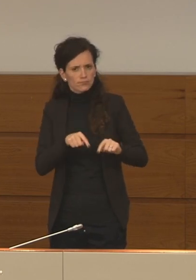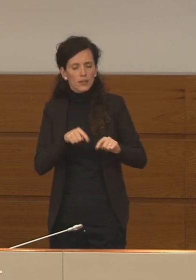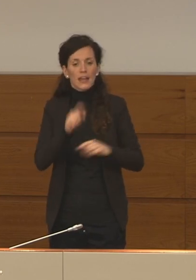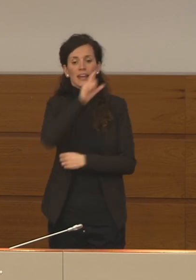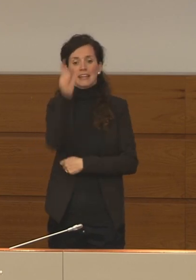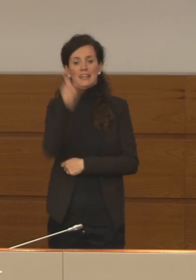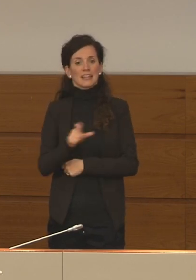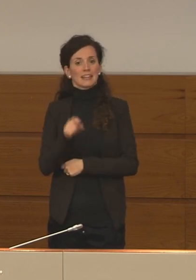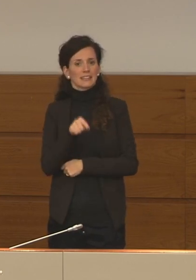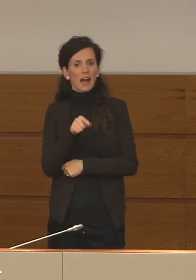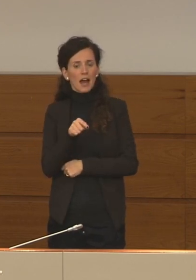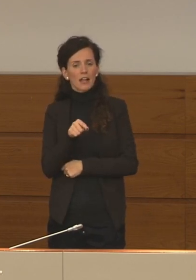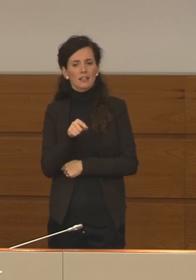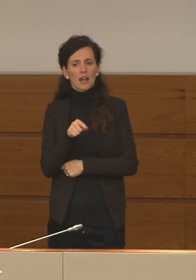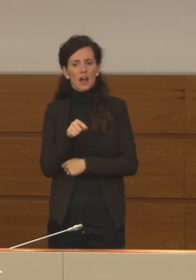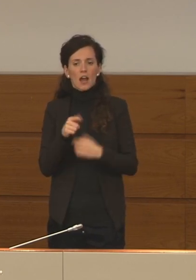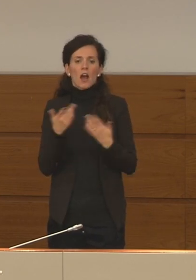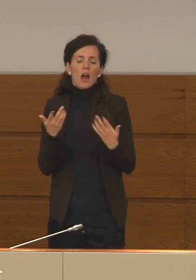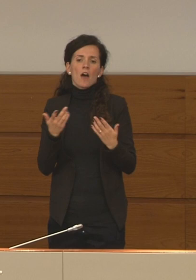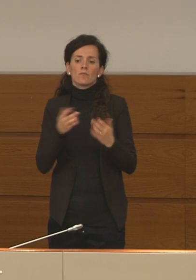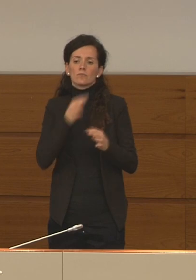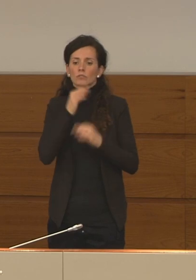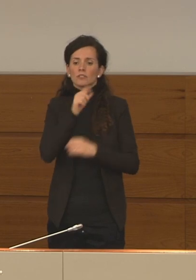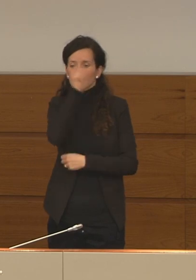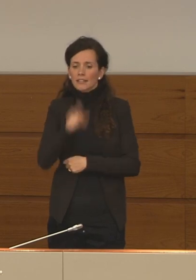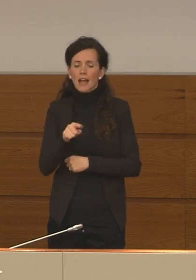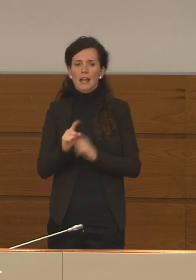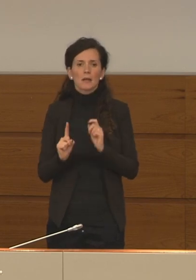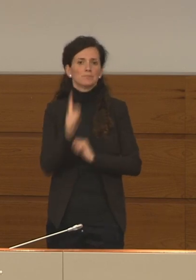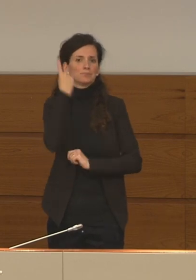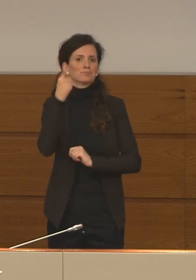abbiamo detto nei giorni scorsi, un caso pilota, quando si dovessero acquisire e